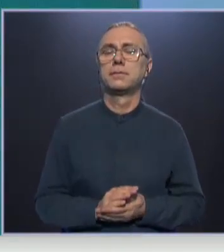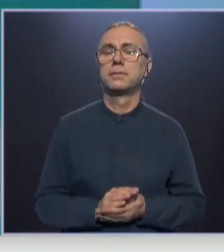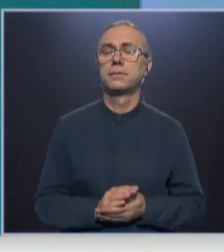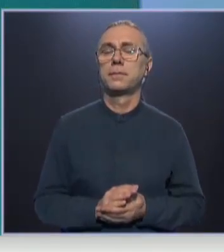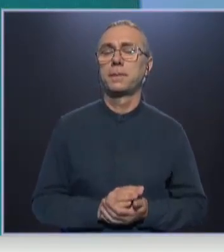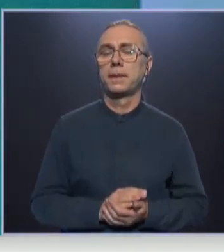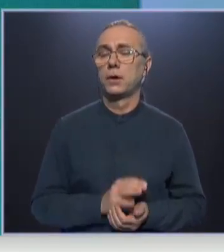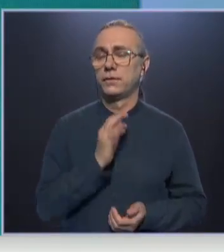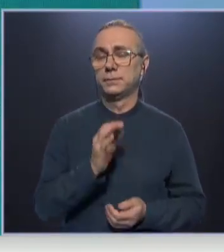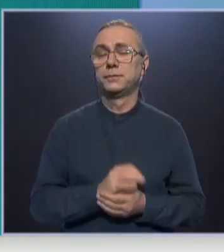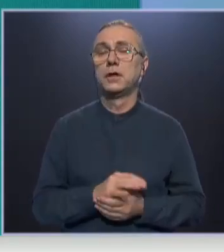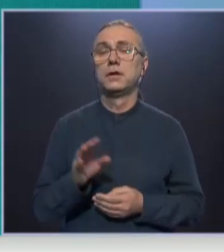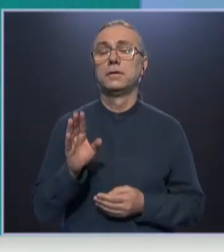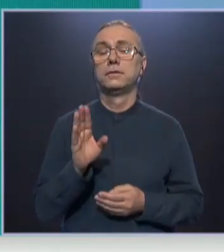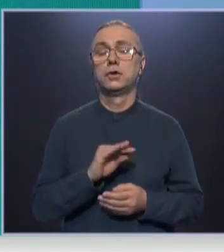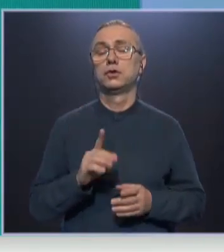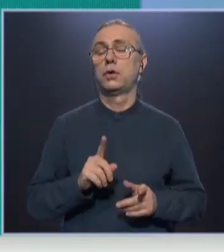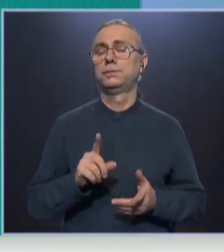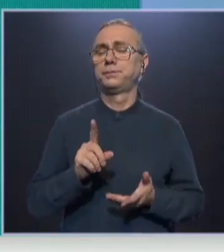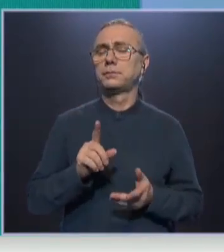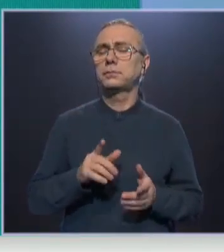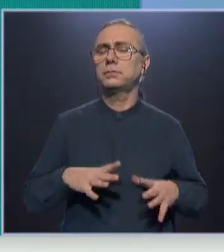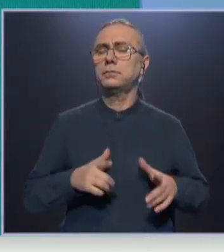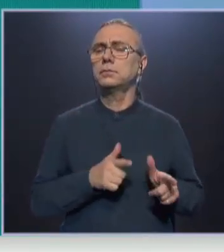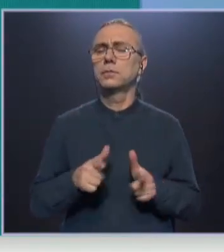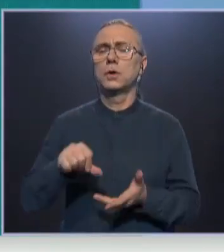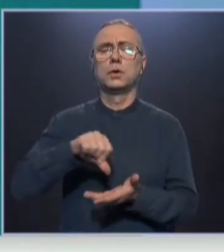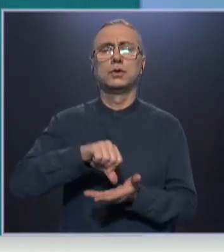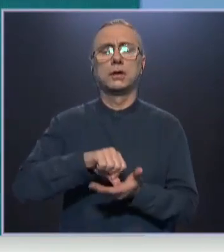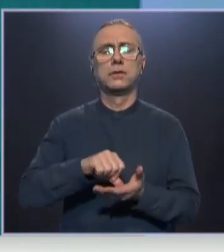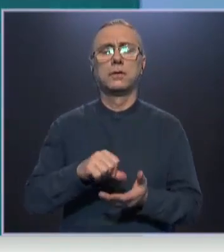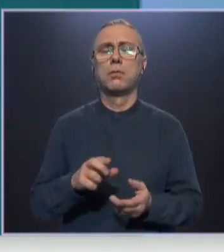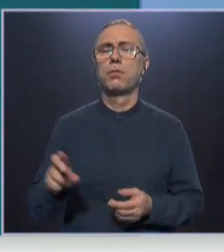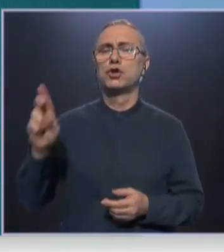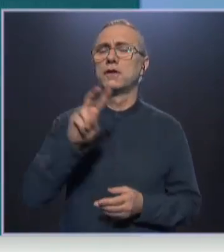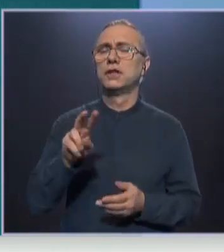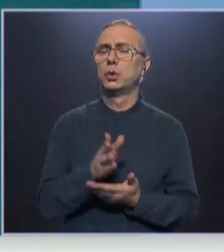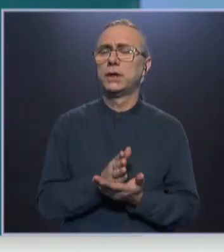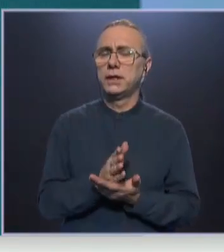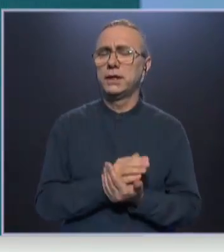литургии великим постом по свидетельству Василия Великого Ну правда это монастыре был такой обычай